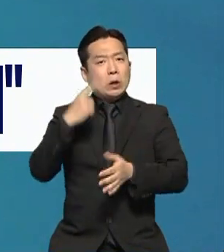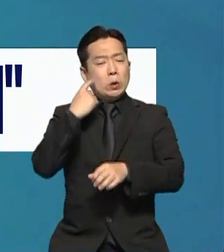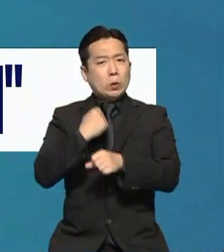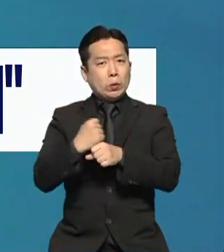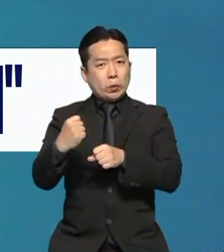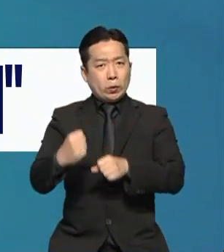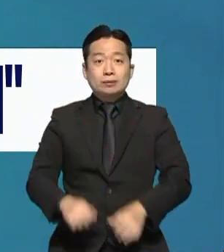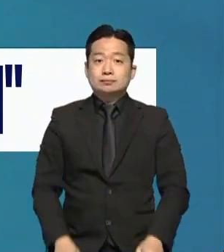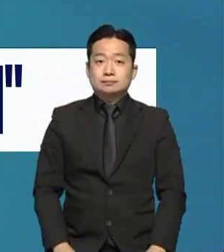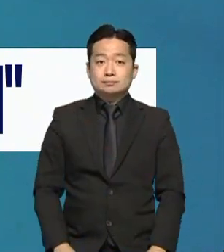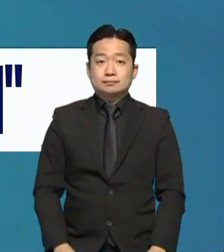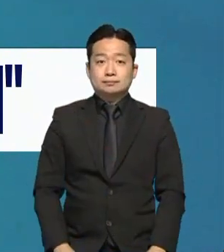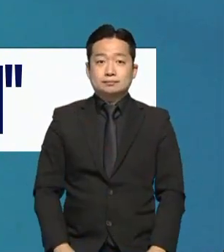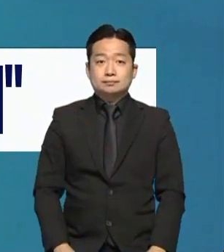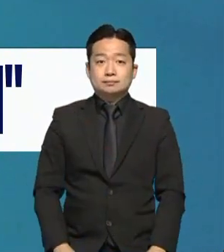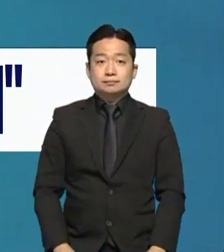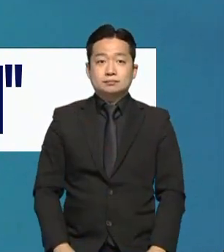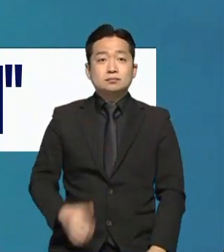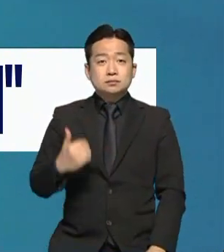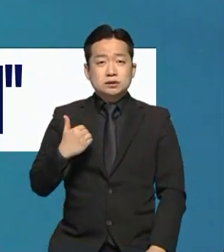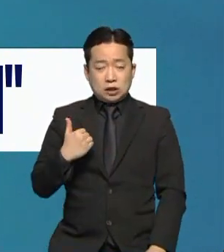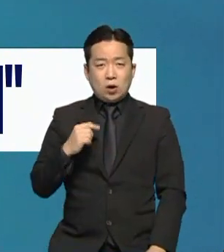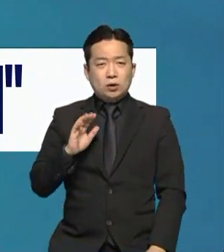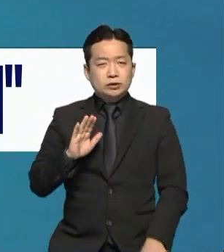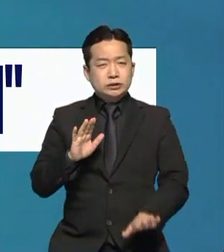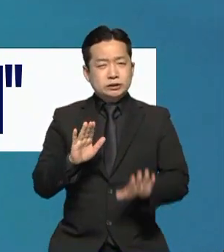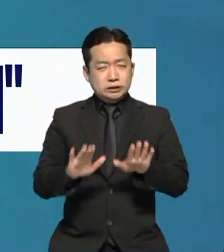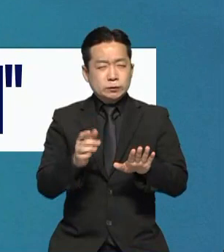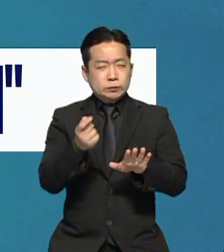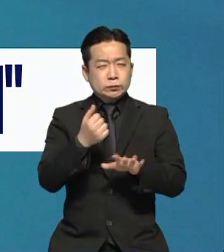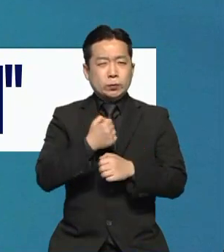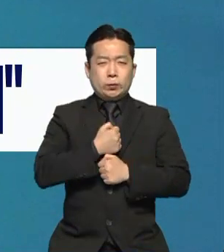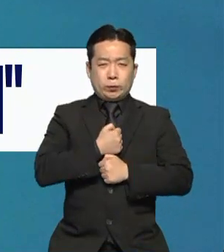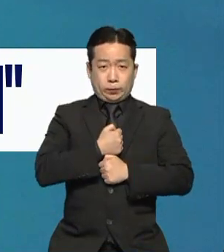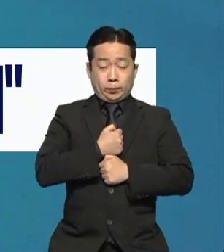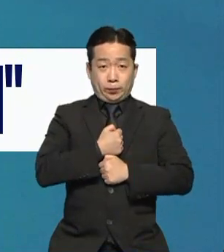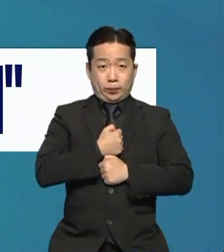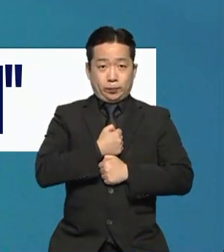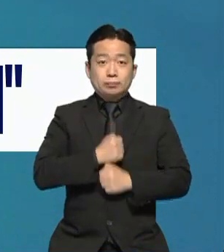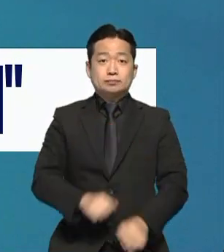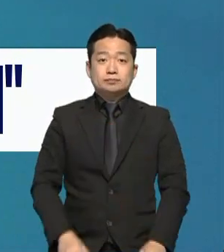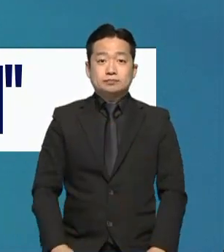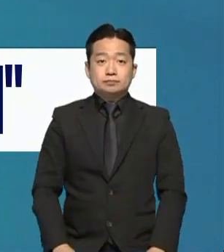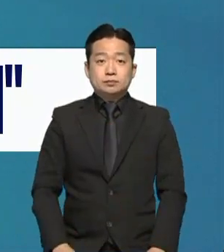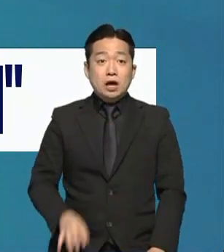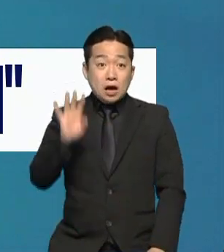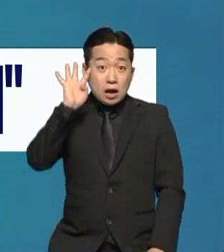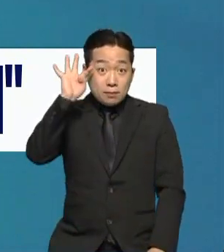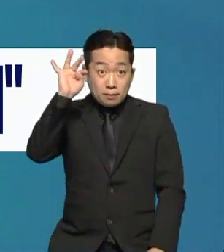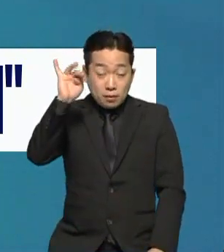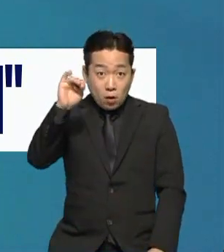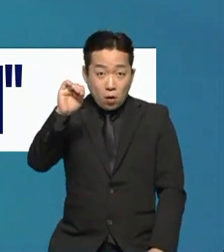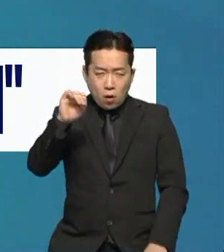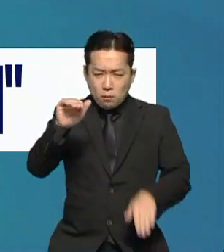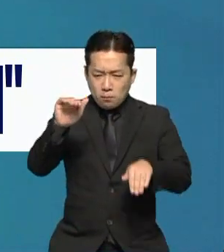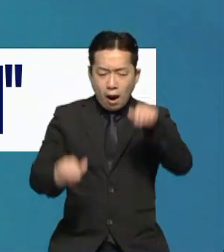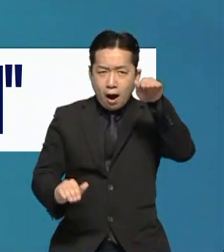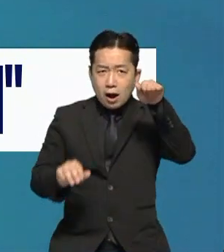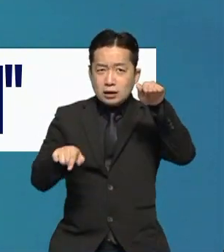저희는 오히려 좀 경계해야 될 때다, 이게 이제 우리가 뭘 며칠 사이에 잘할 수는 없지 않습니까?